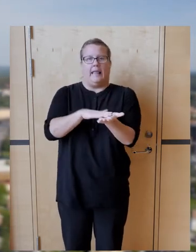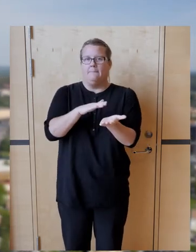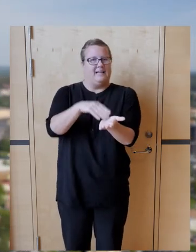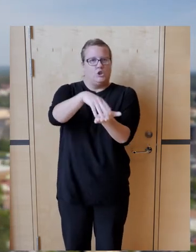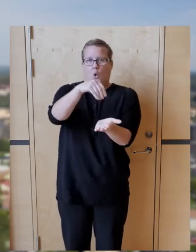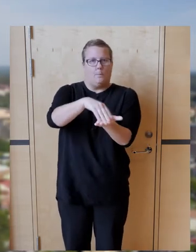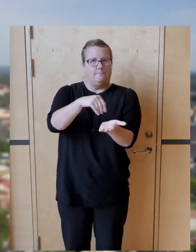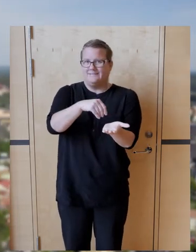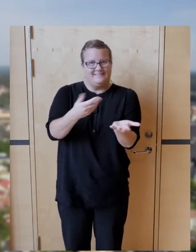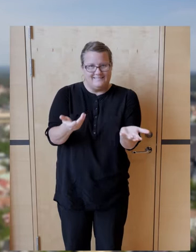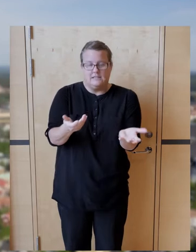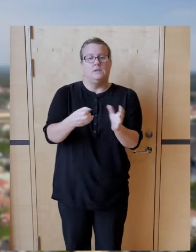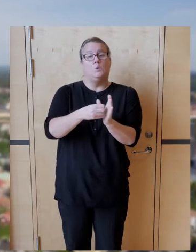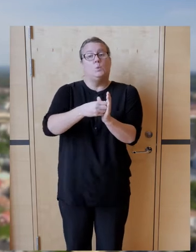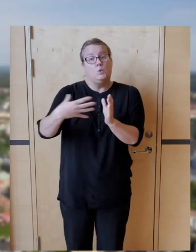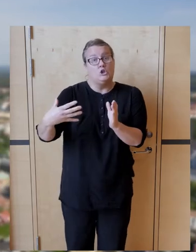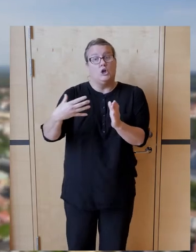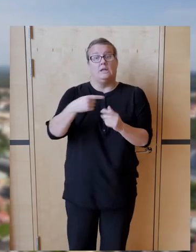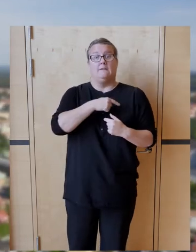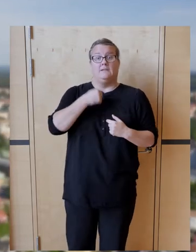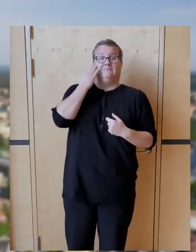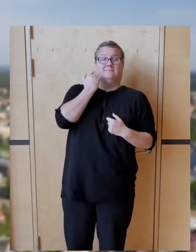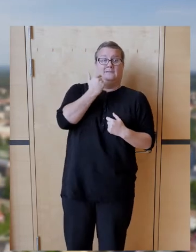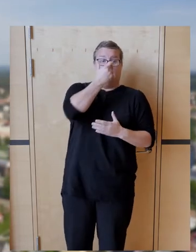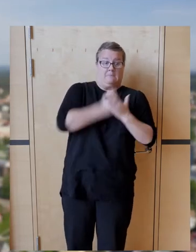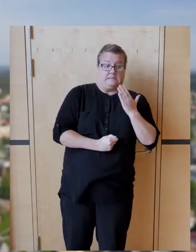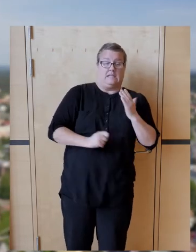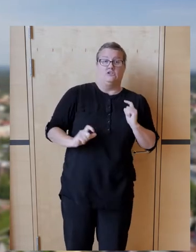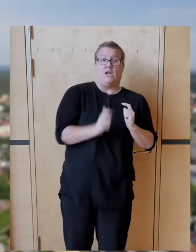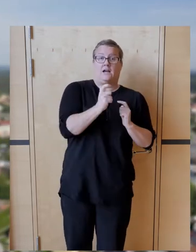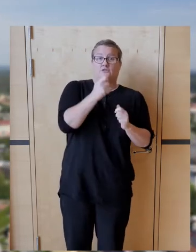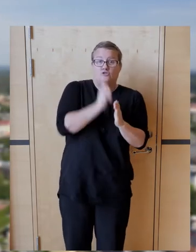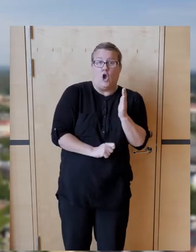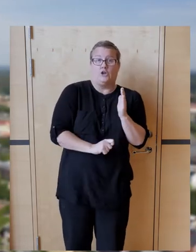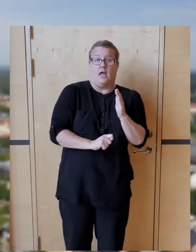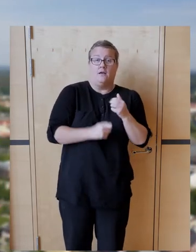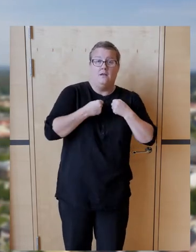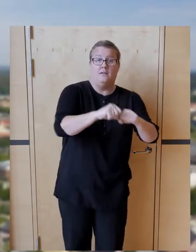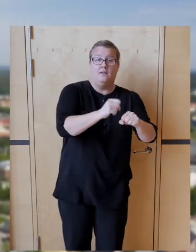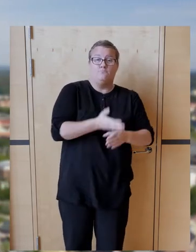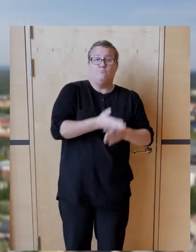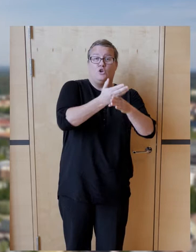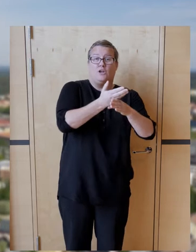I och med att vi miste chansen att bygga ett nytt bord och omsorgsboende på Xvid